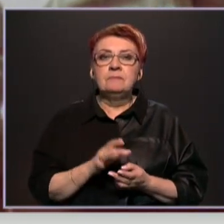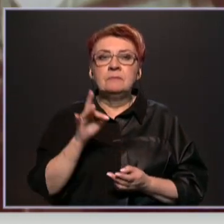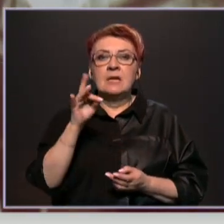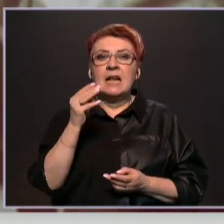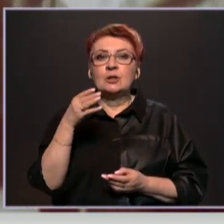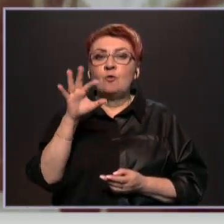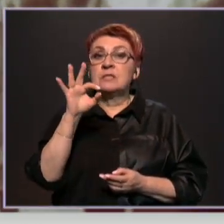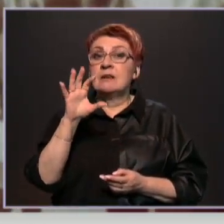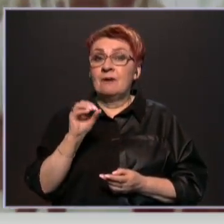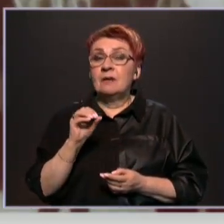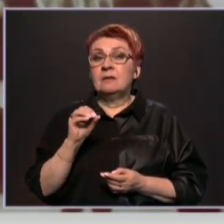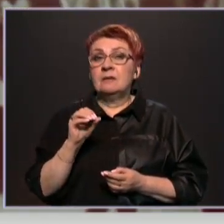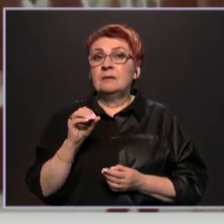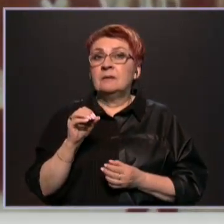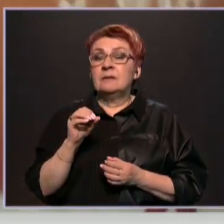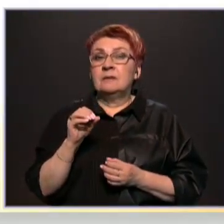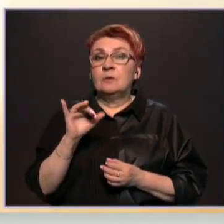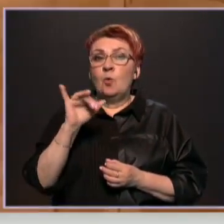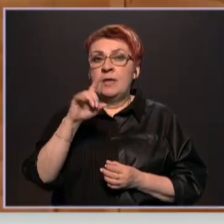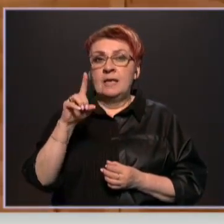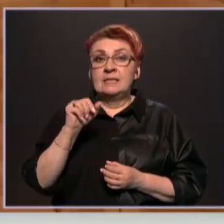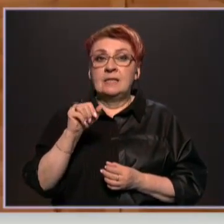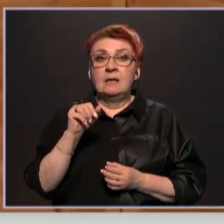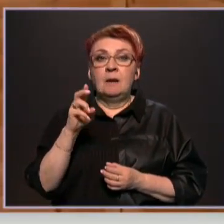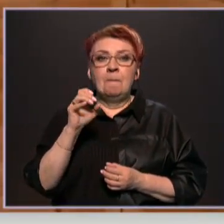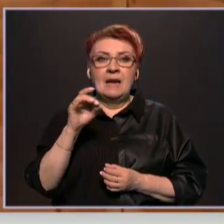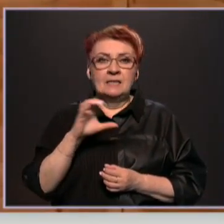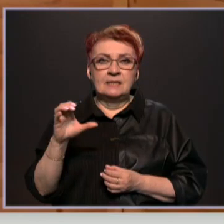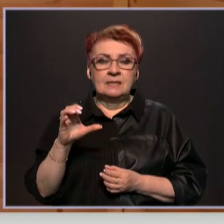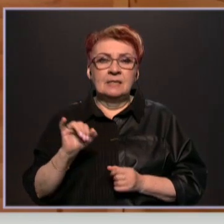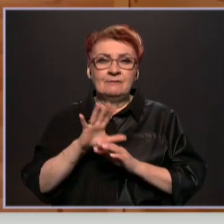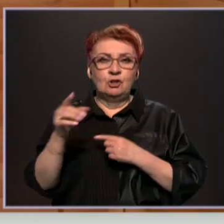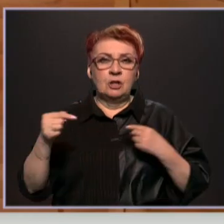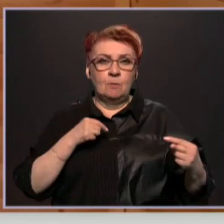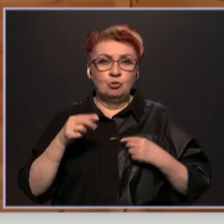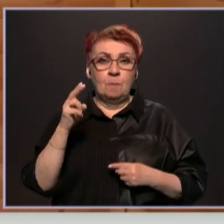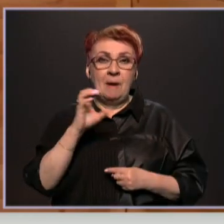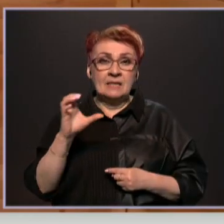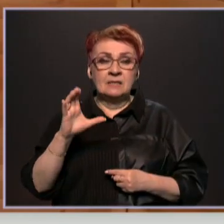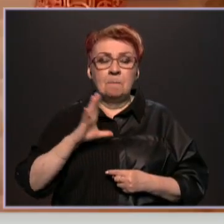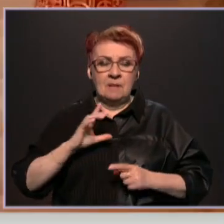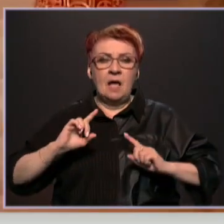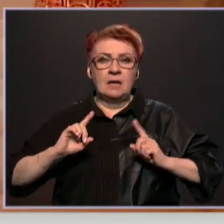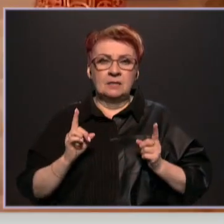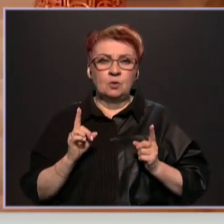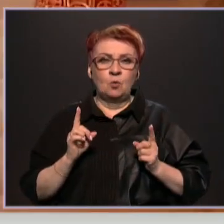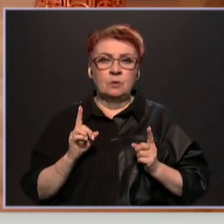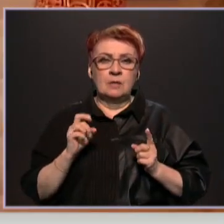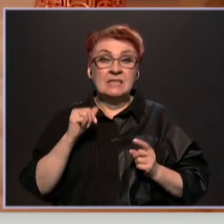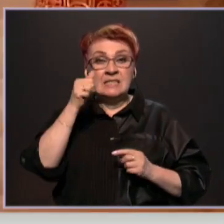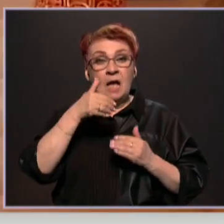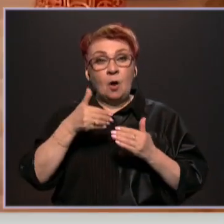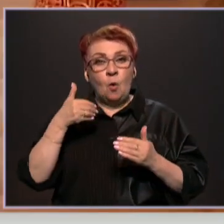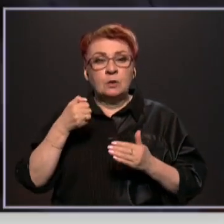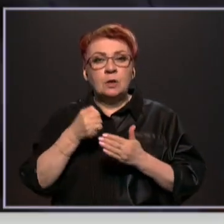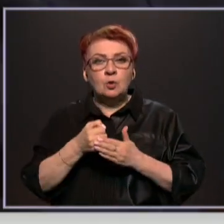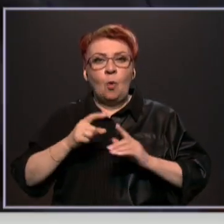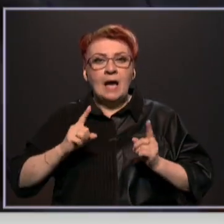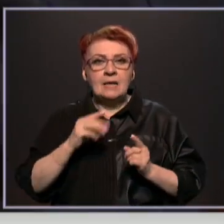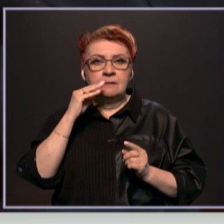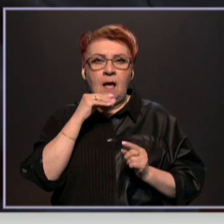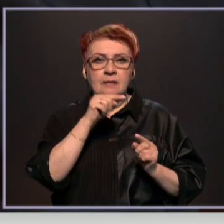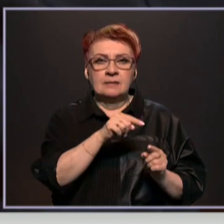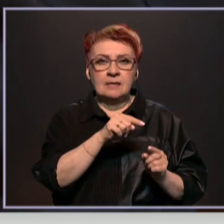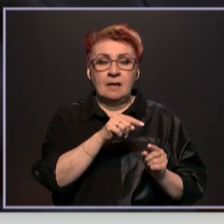Ярославской губернии Борис ещё нам ученик Борис был арестован за год до ареста своего отца три дня